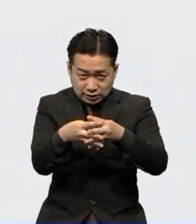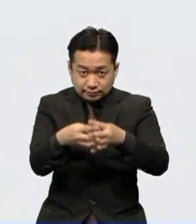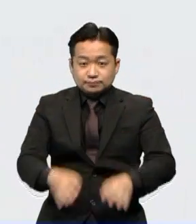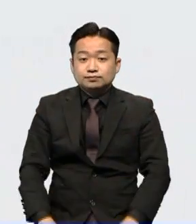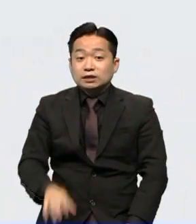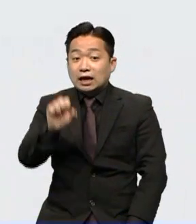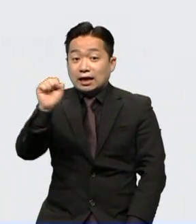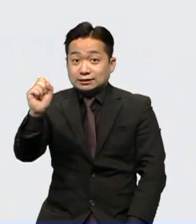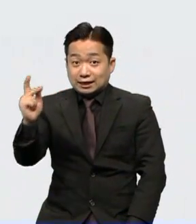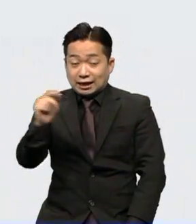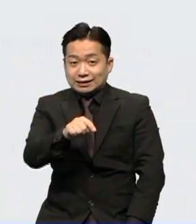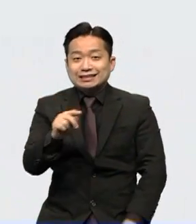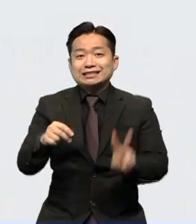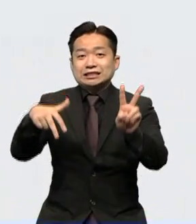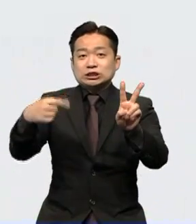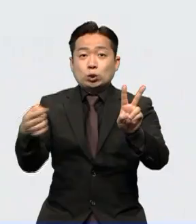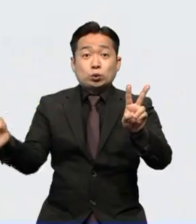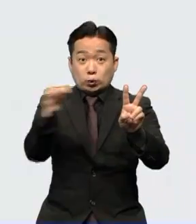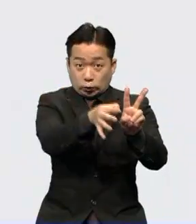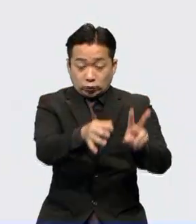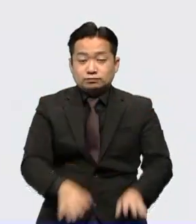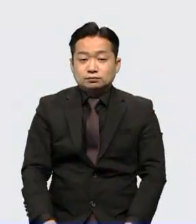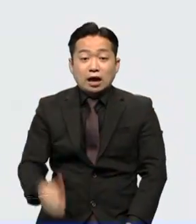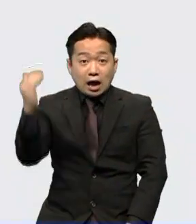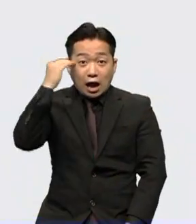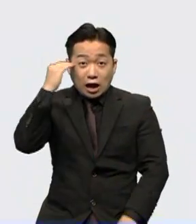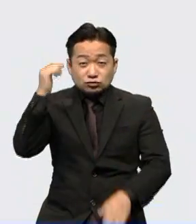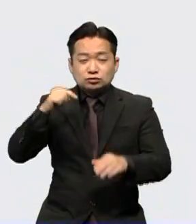SK가 LG의 2조 원을 지급하고 국내외 모든 소송을 취하하기로 했습니다.